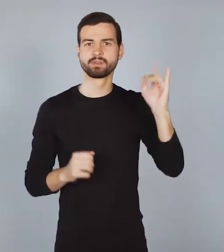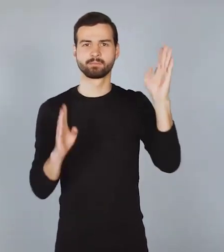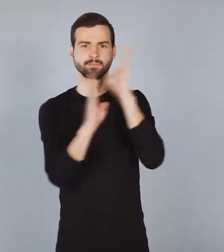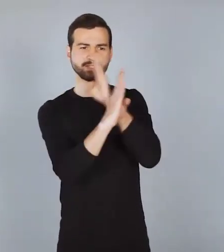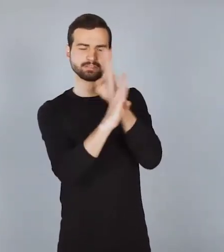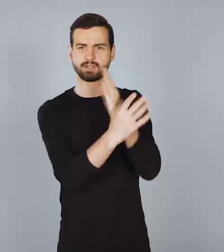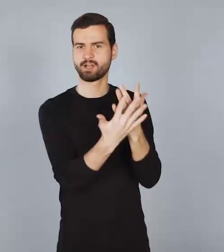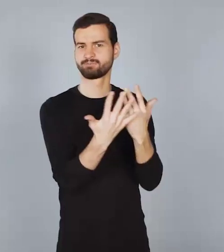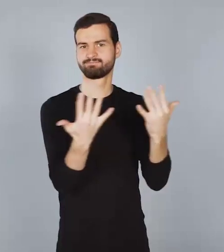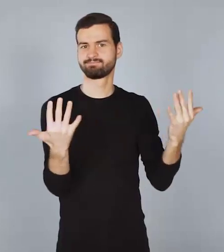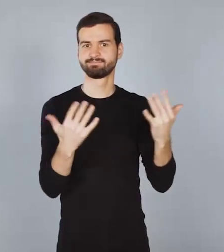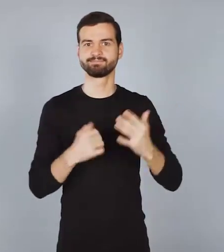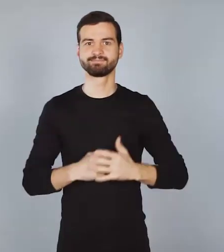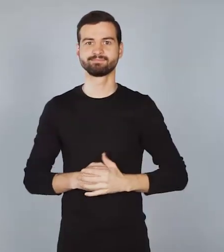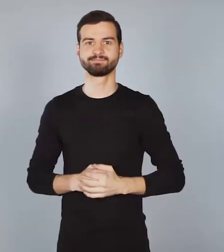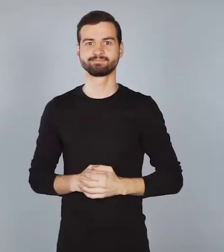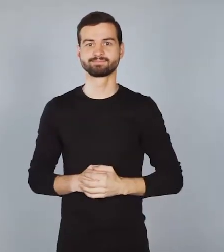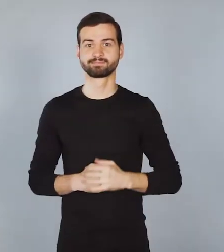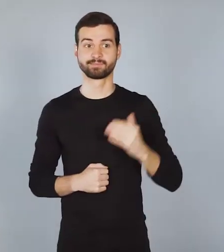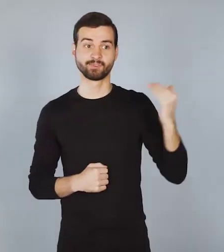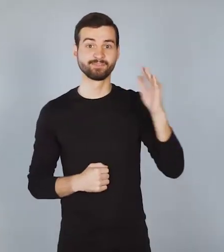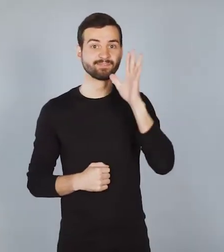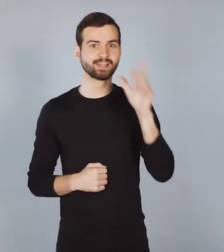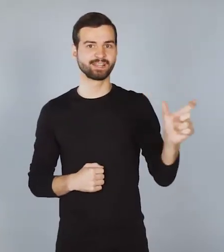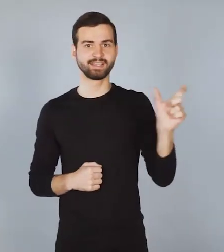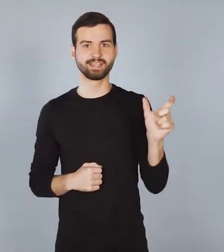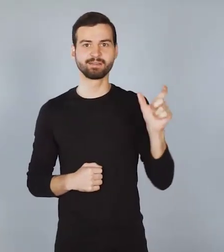и натуру. В то время